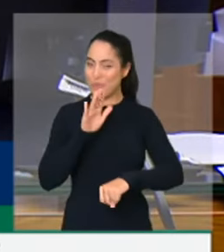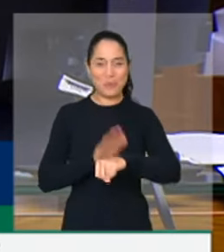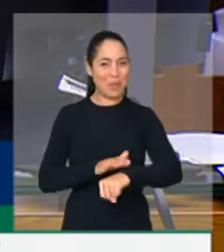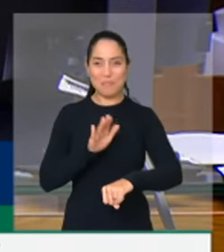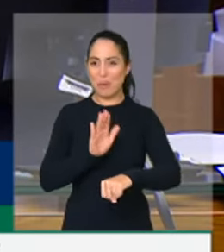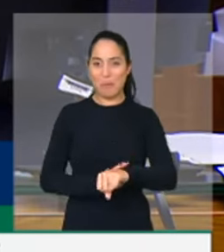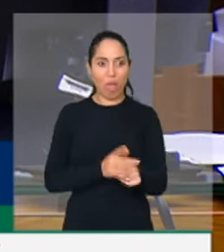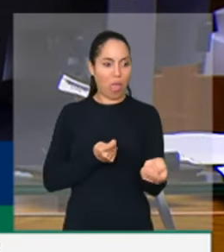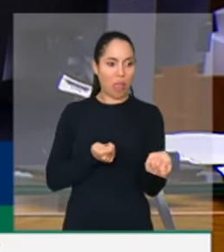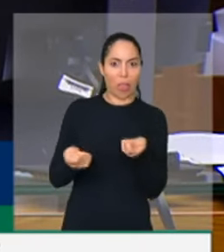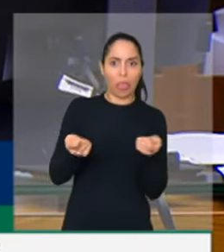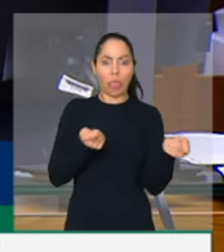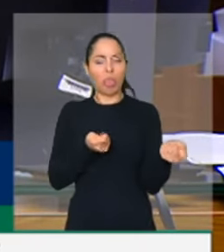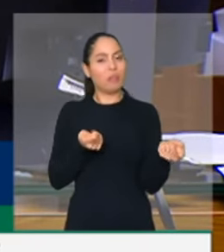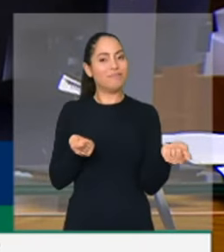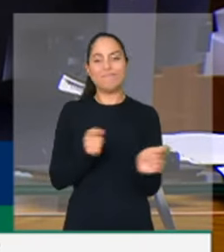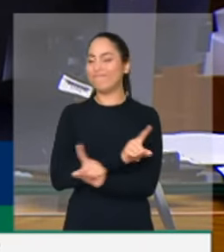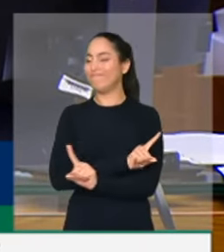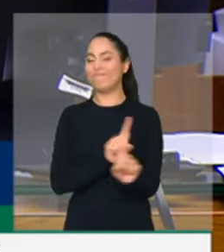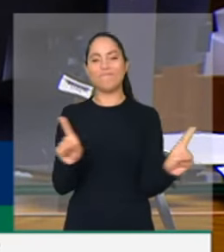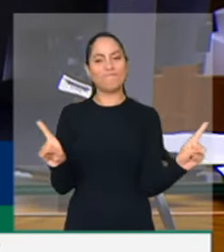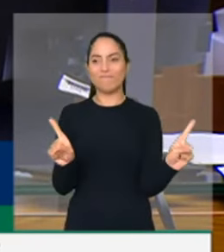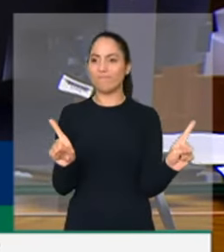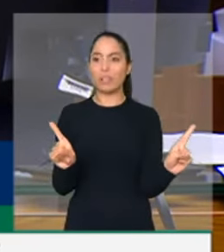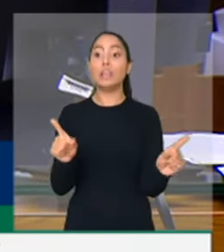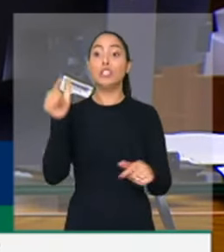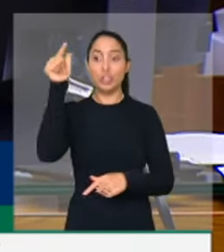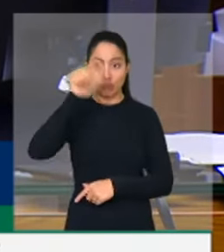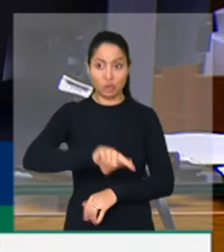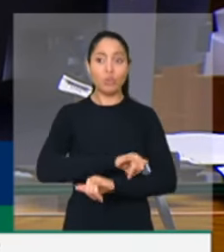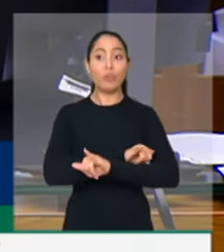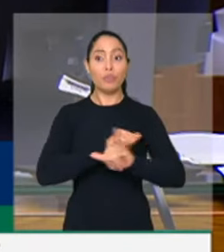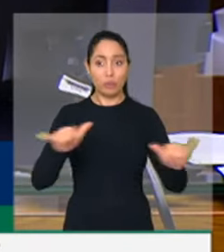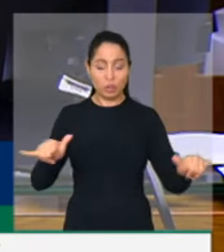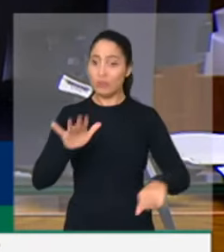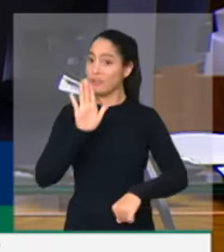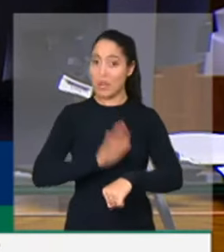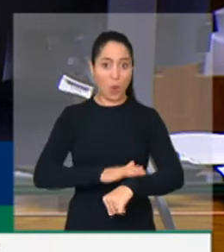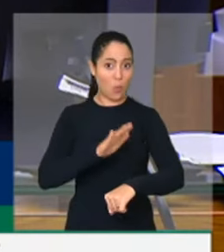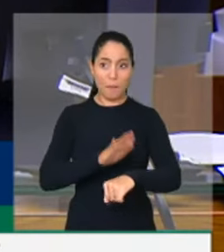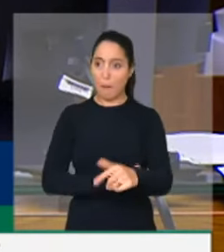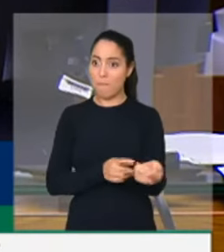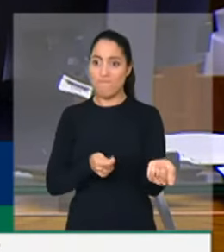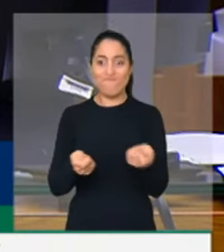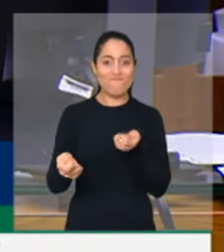DE TENSIONAMENTOS TENSIONAMENTOS. PREFIRO TAMBÉM REPETIR ESSA FRASE, NÃO É HORA DE TENSIONAMENTOS, DE CPIS OU